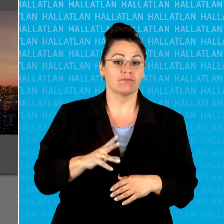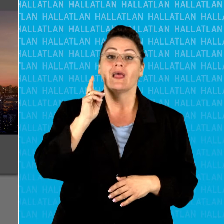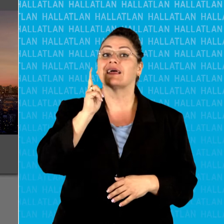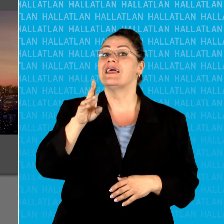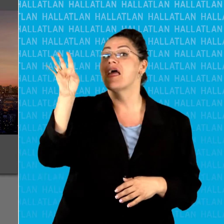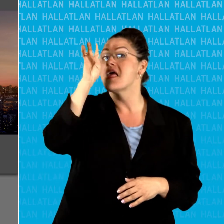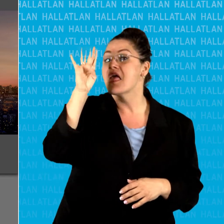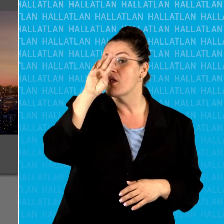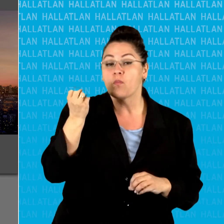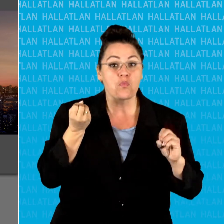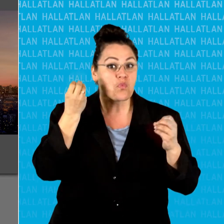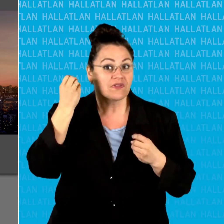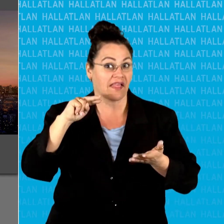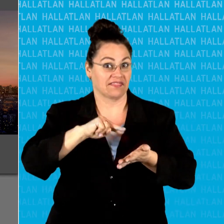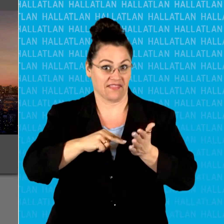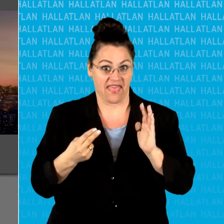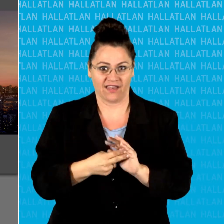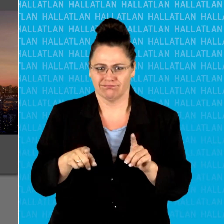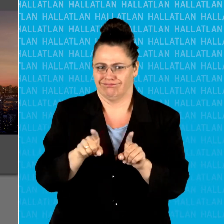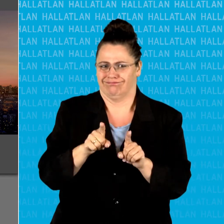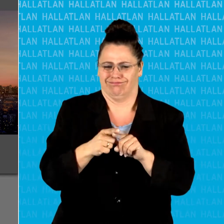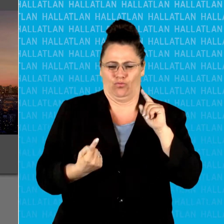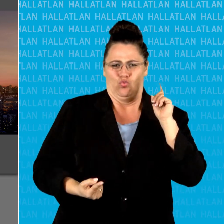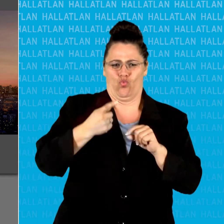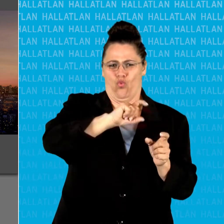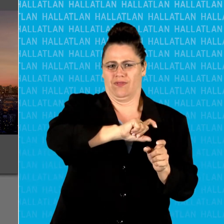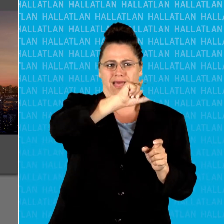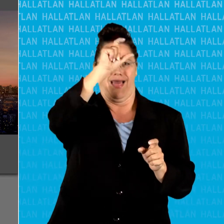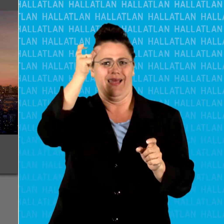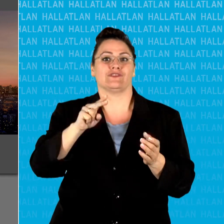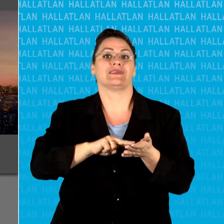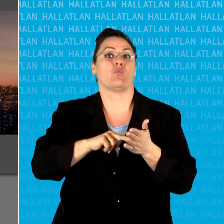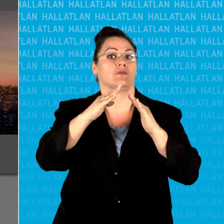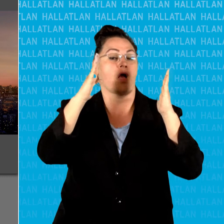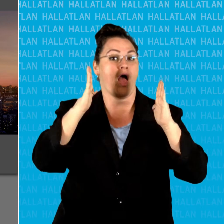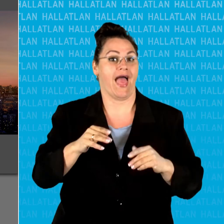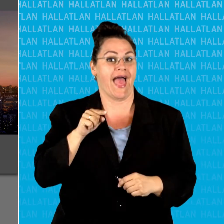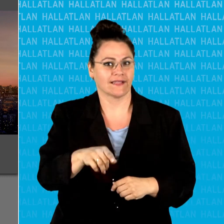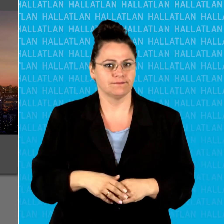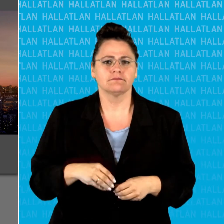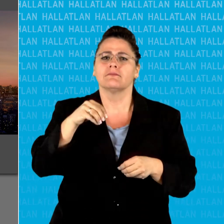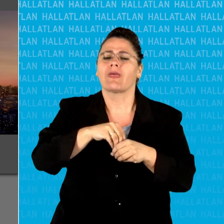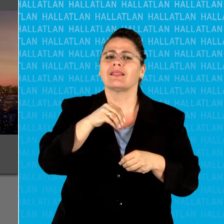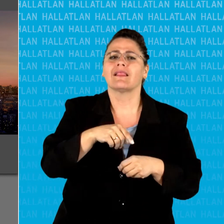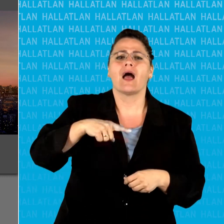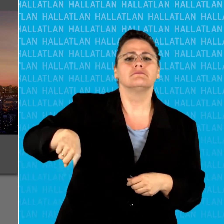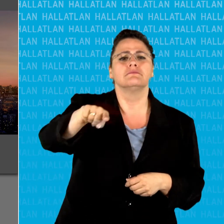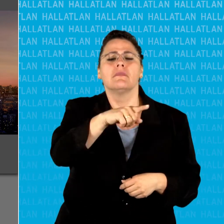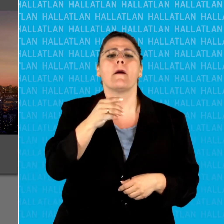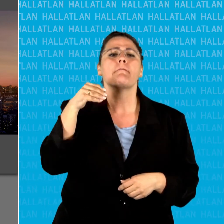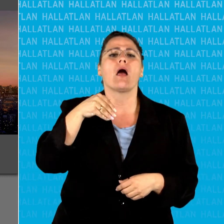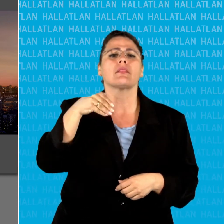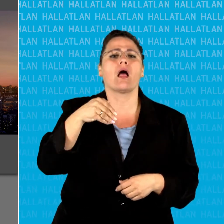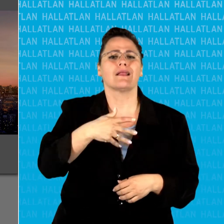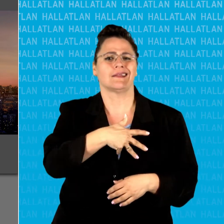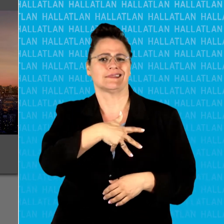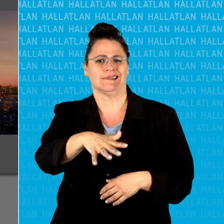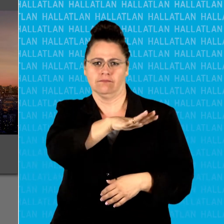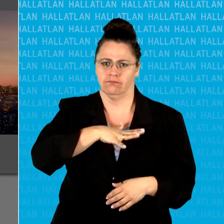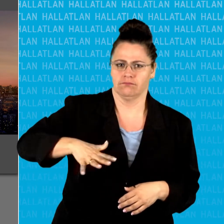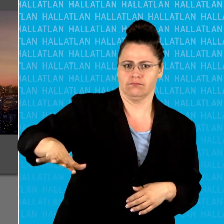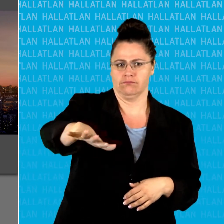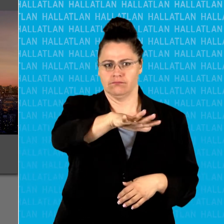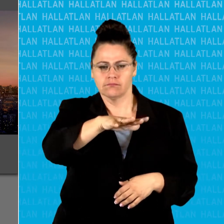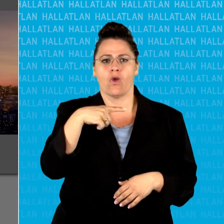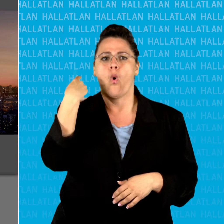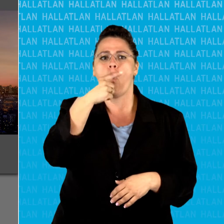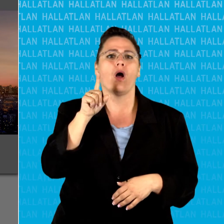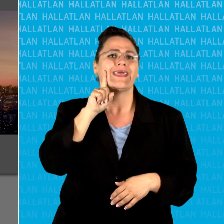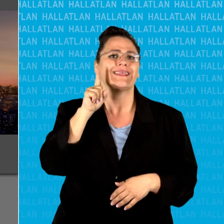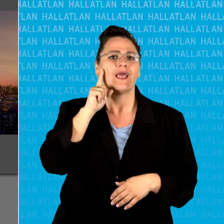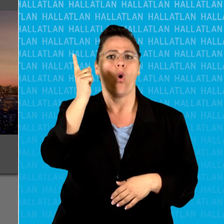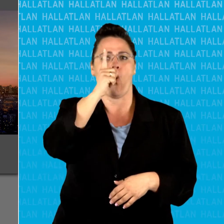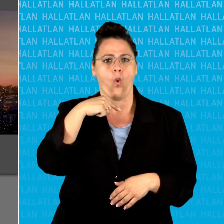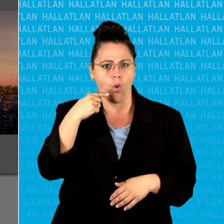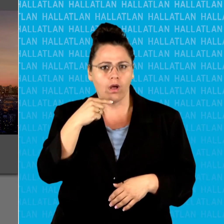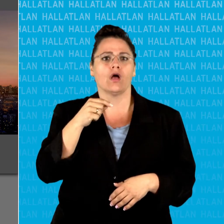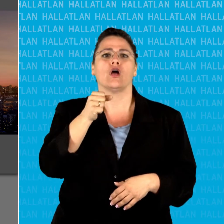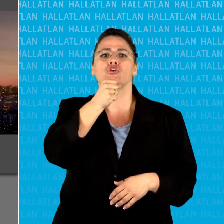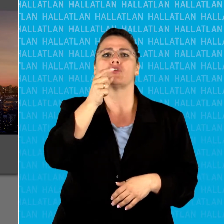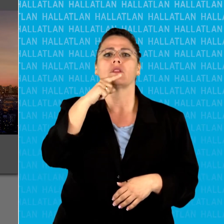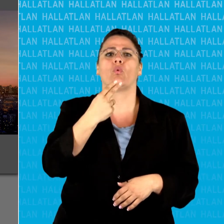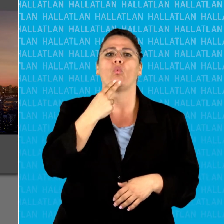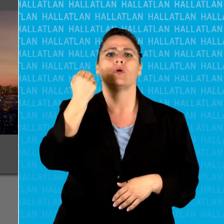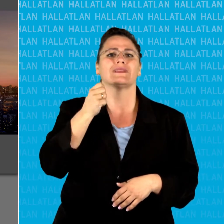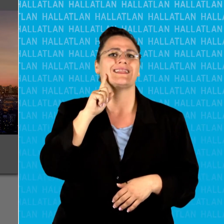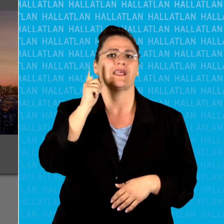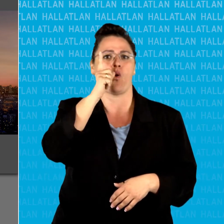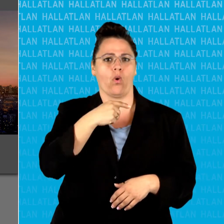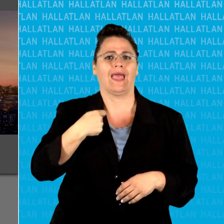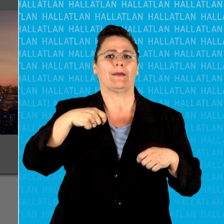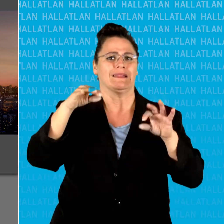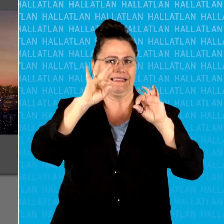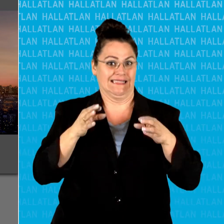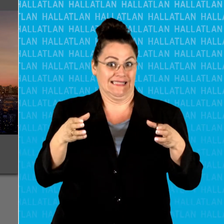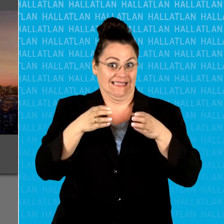Az Oiio Studio nevű építészcég a manhattani Billionaire's Rowra álmodta meg a formabontó irodaházat,